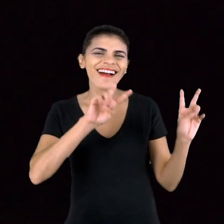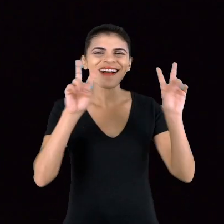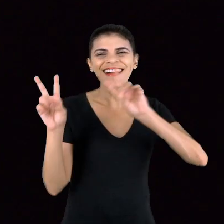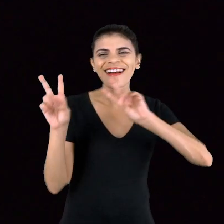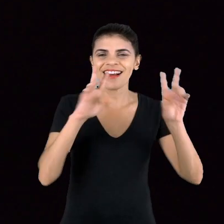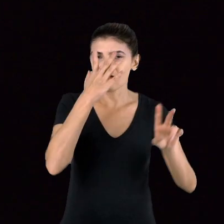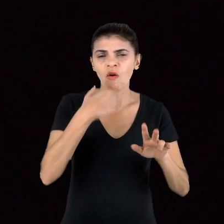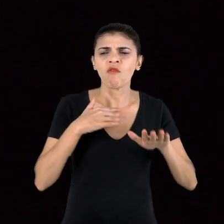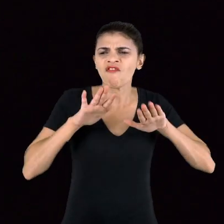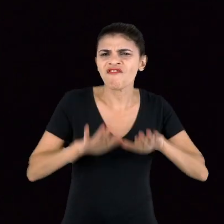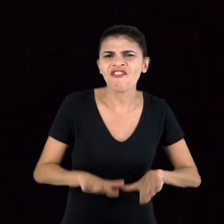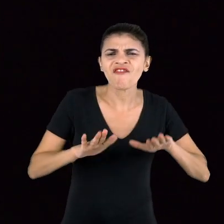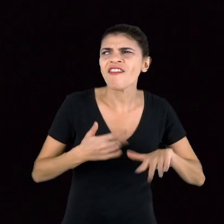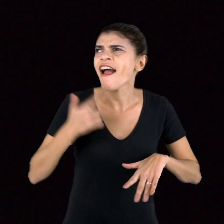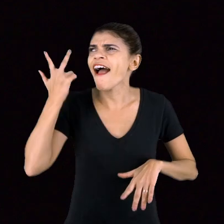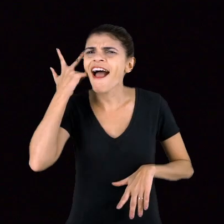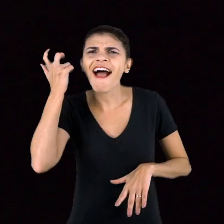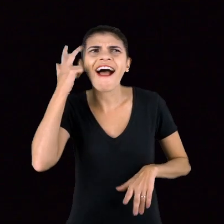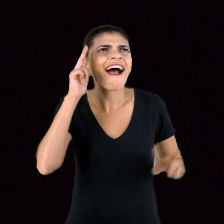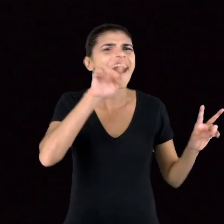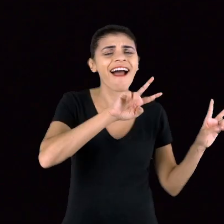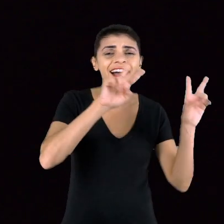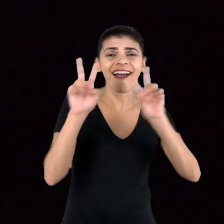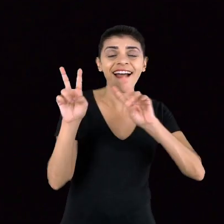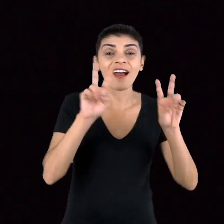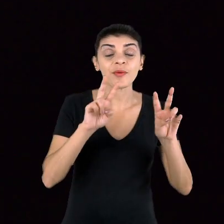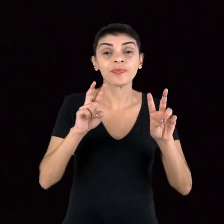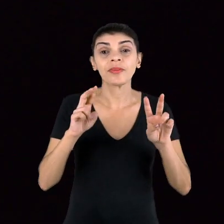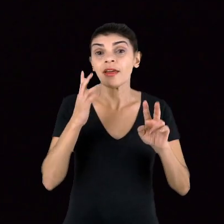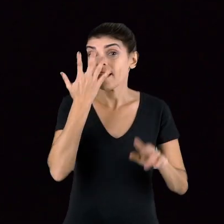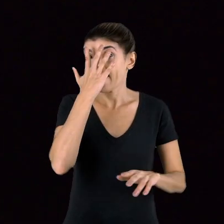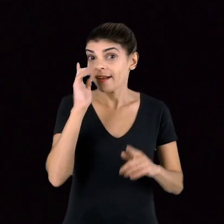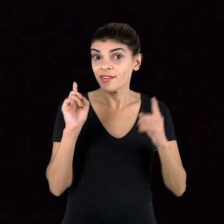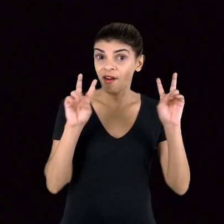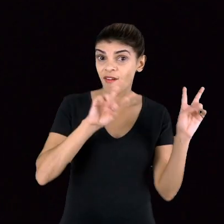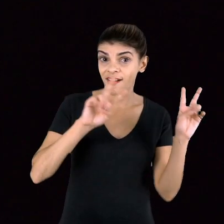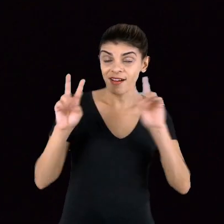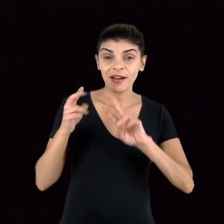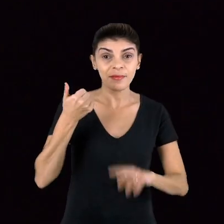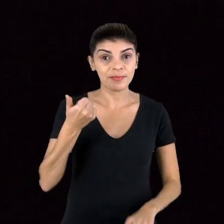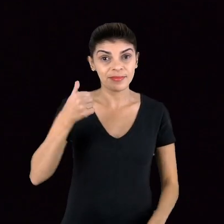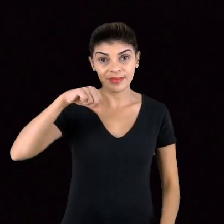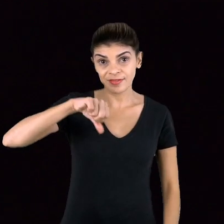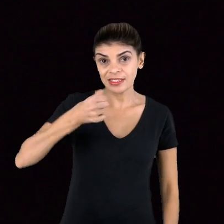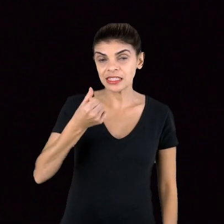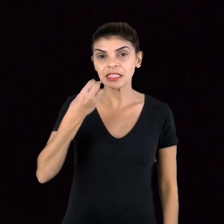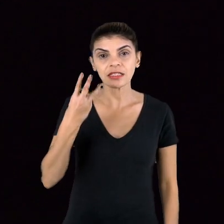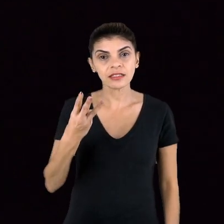E no carnaval de 1963... o grande sucesso foi a "Cabeleira do Zezé", né?